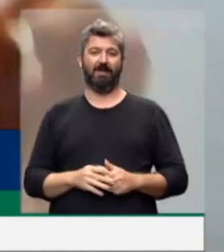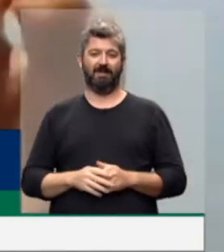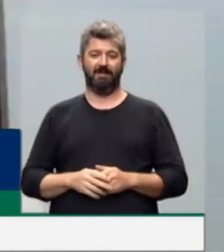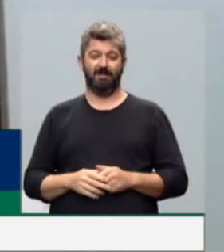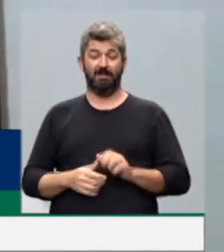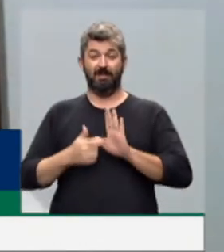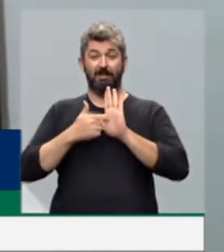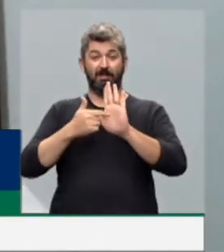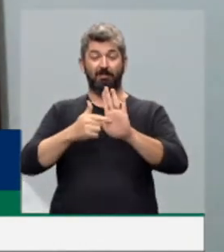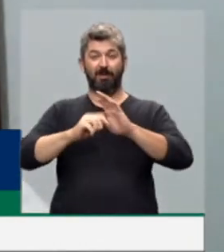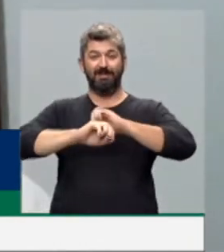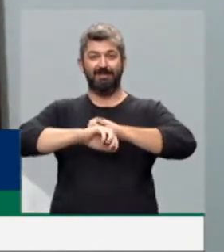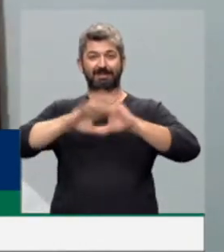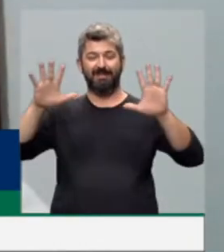FESTEJADA EM TODO ESTE PAÍS O NÍVEL DE INVESTIMENTO É ALGO